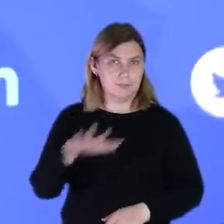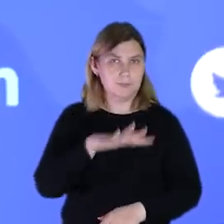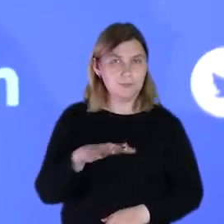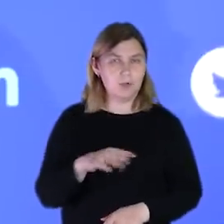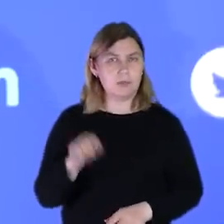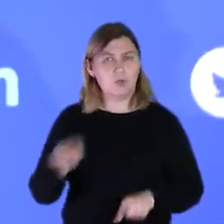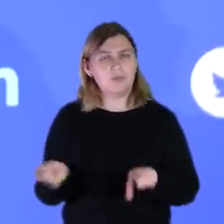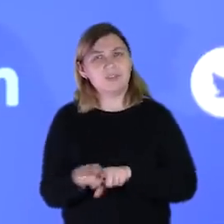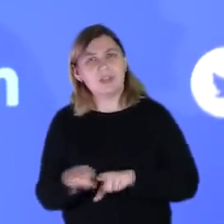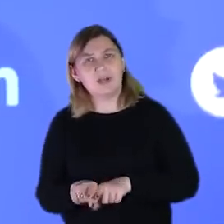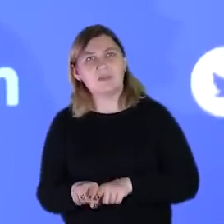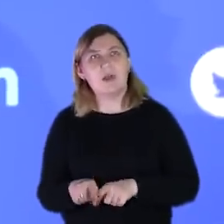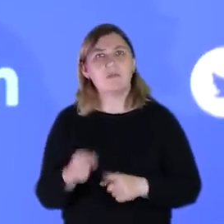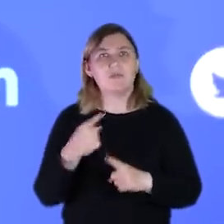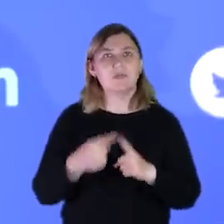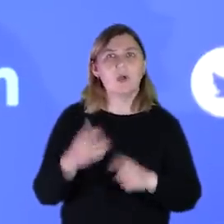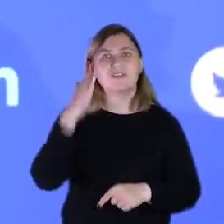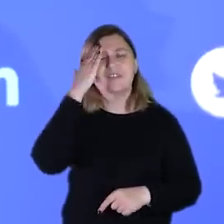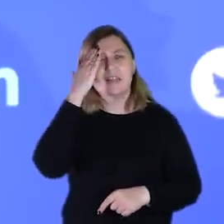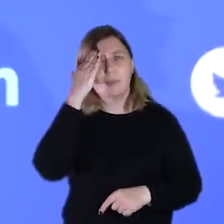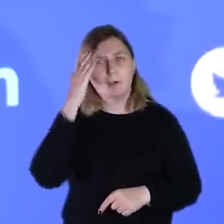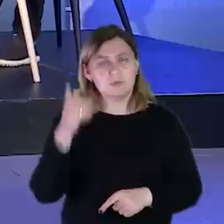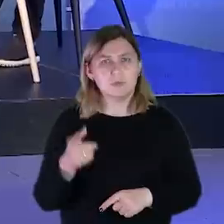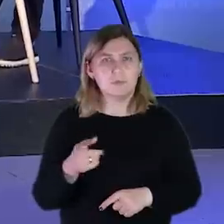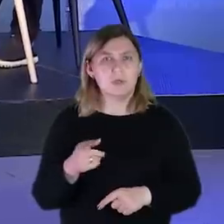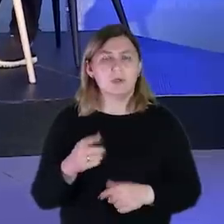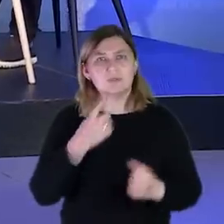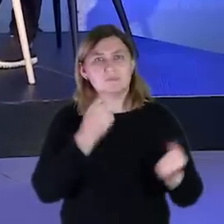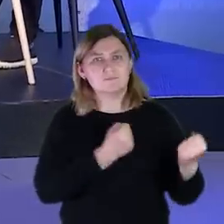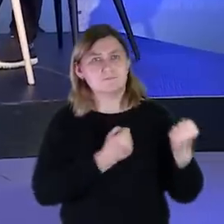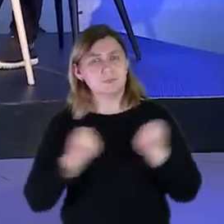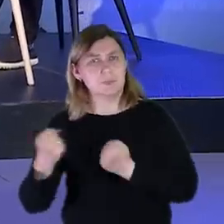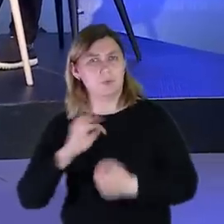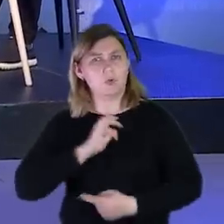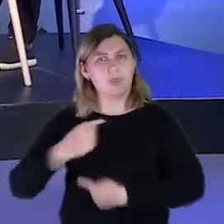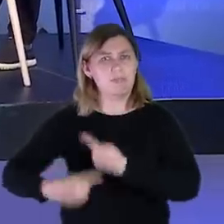To pewnie się też wiązało trochę ze świadomością. Z utrwalaniem świadomości, polskości na tych